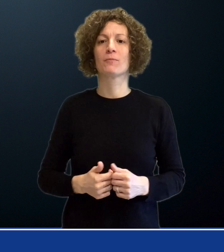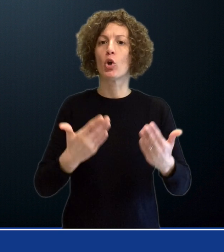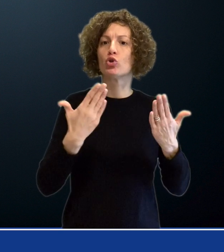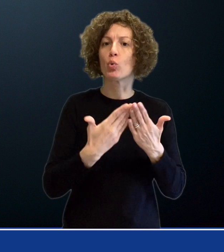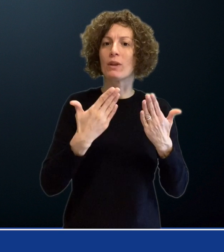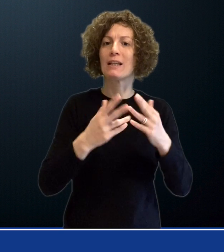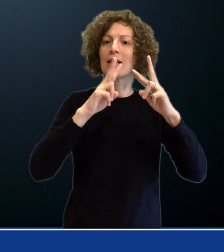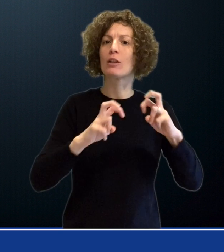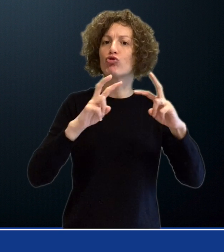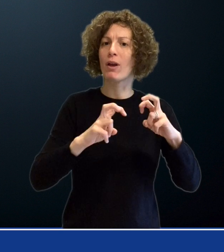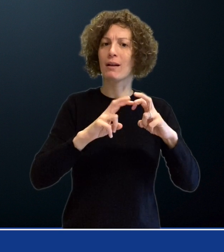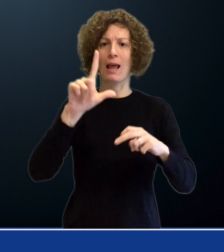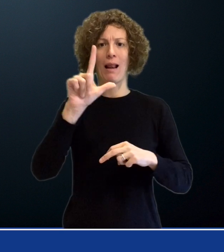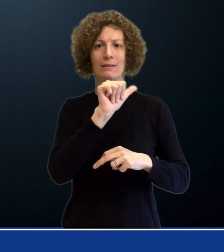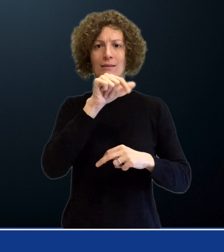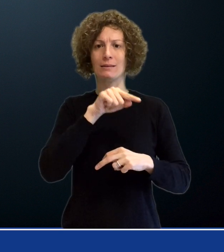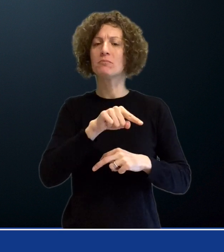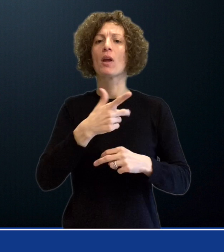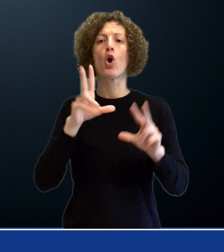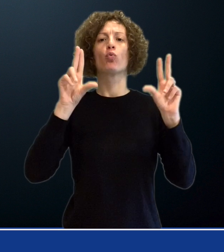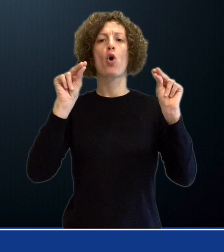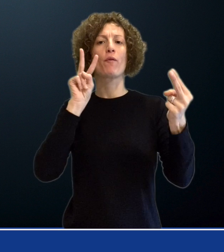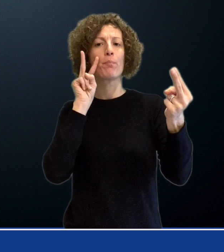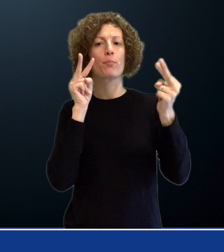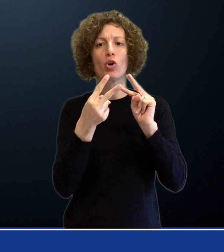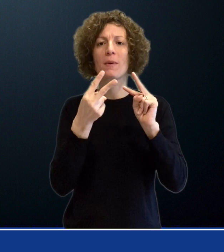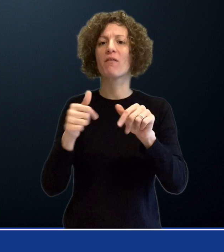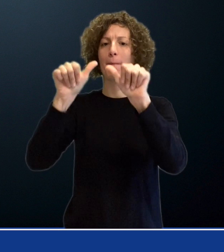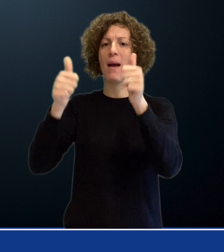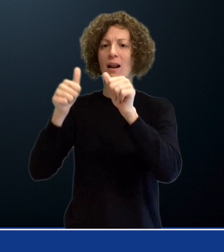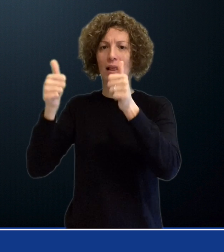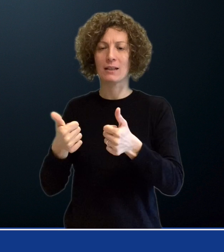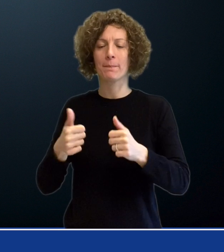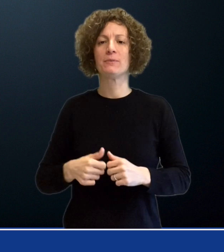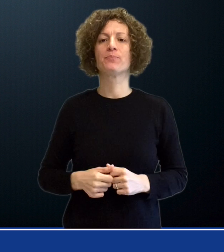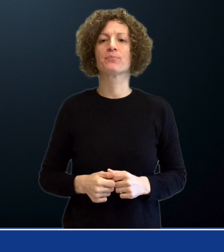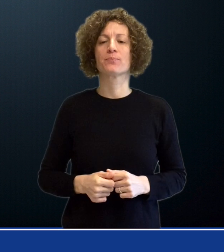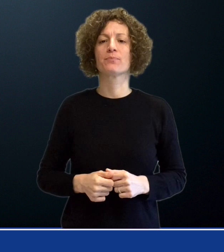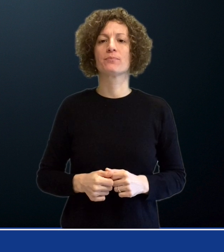studi e ricerche sulla LIS, nuove prospettive e paradigmi;